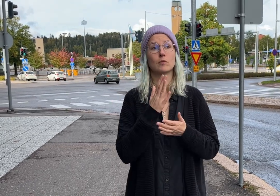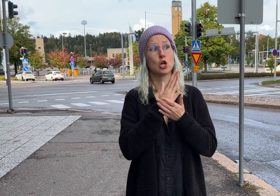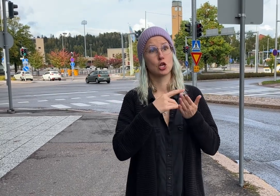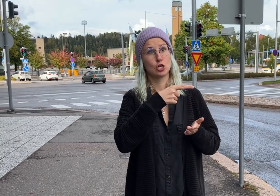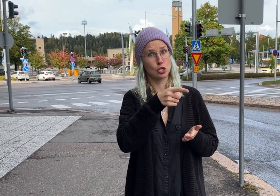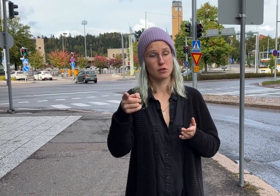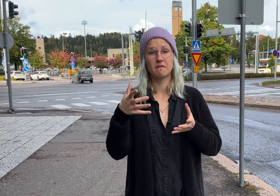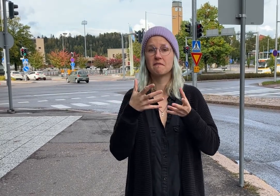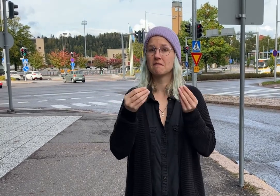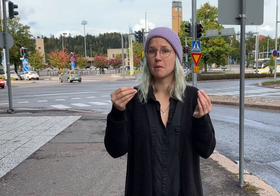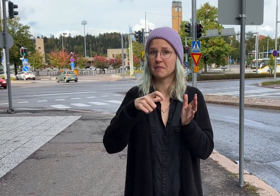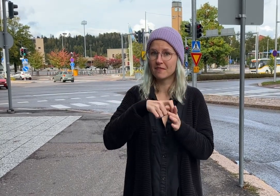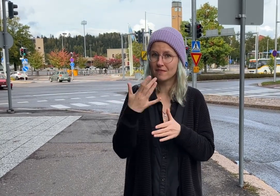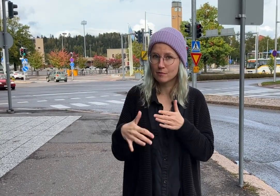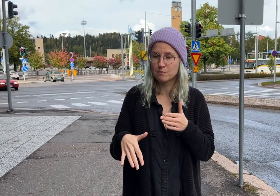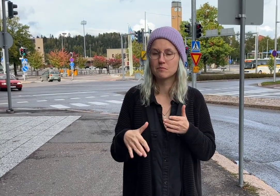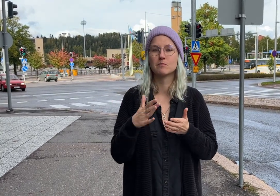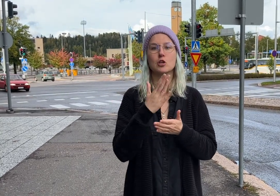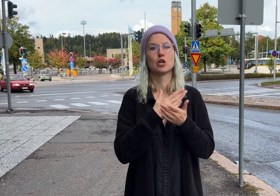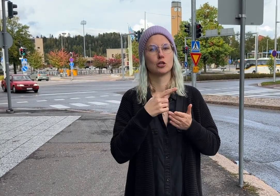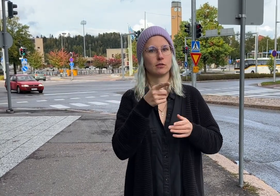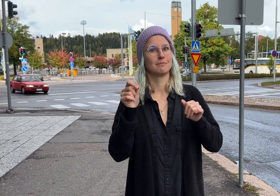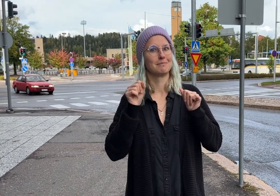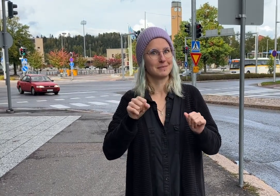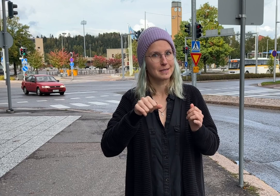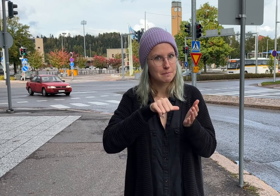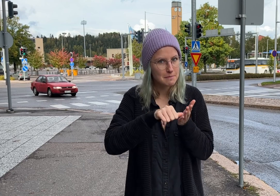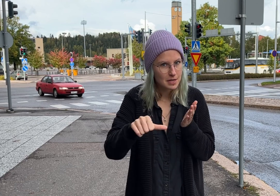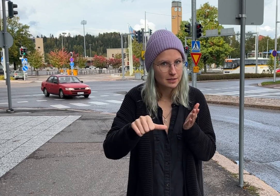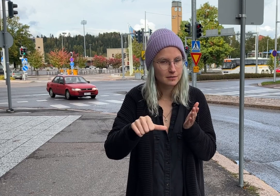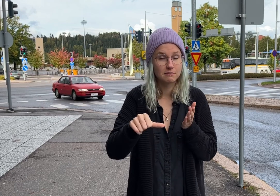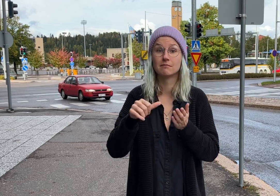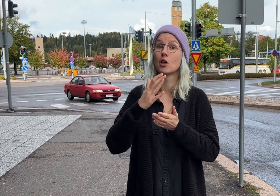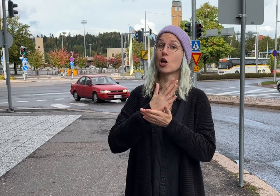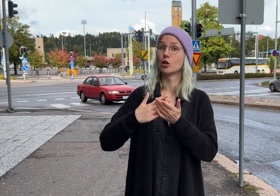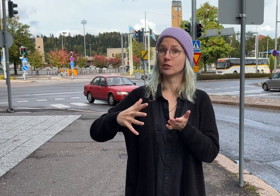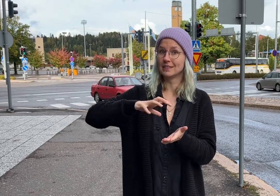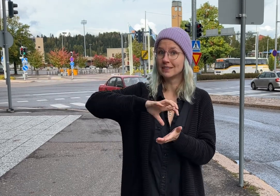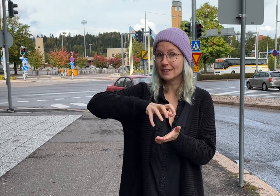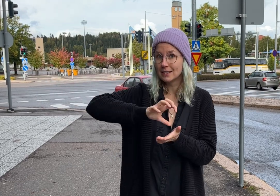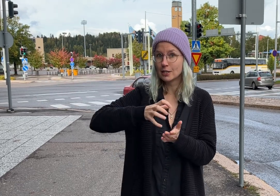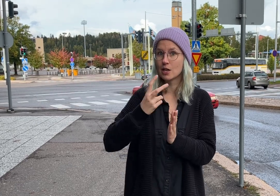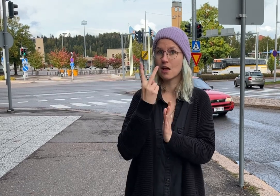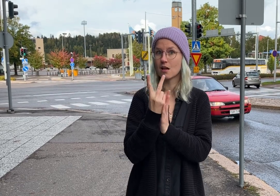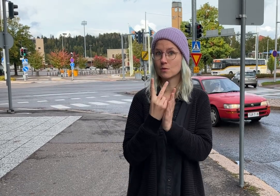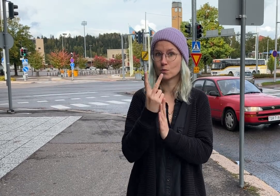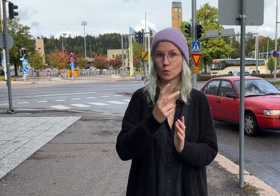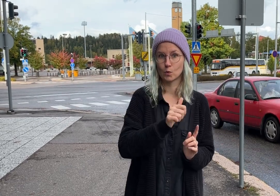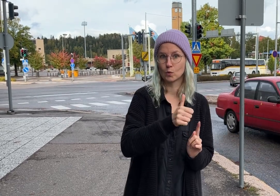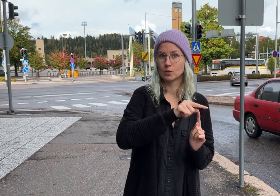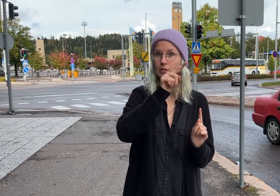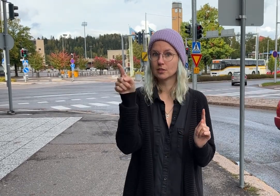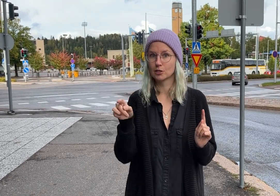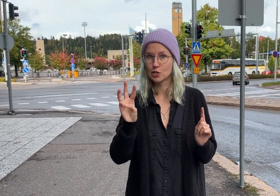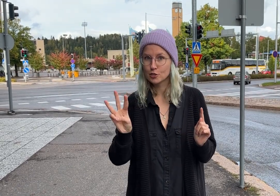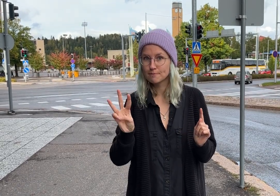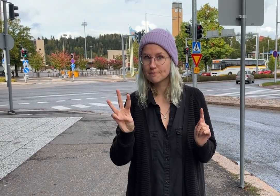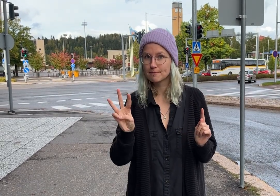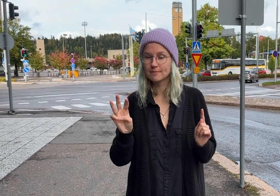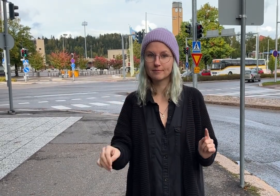Osa paikoista on ilmaisia viikonloppuisin, osa on maksullisia. Osa paikoista on 2 h kiekkopaikkoja klo 09-15 välillä.